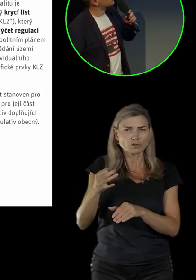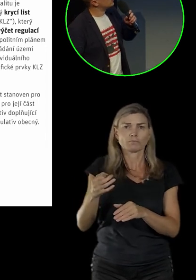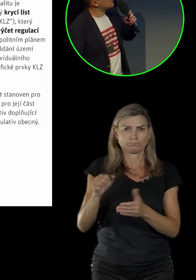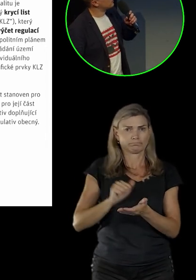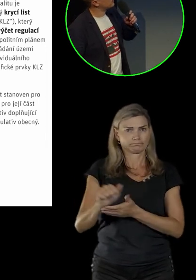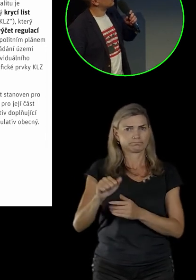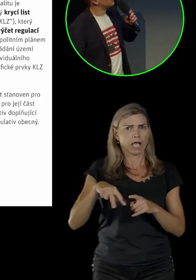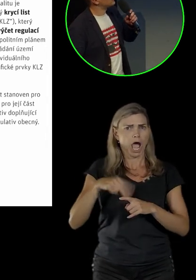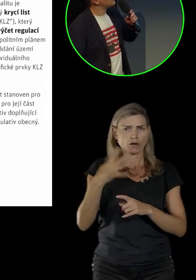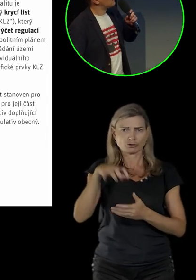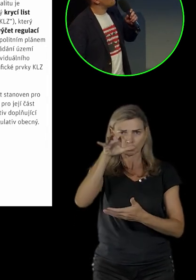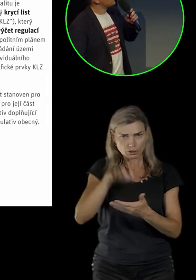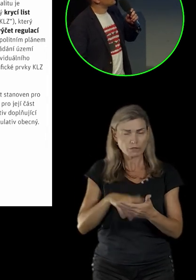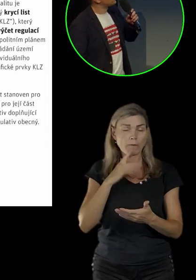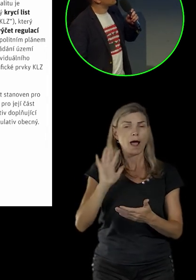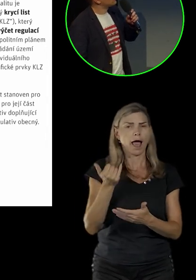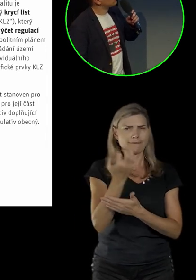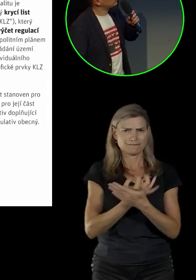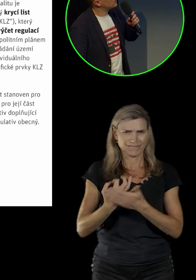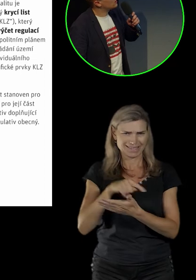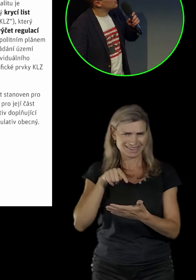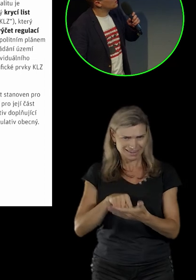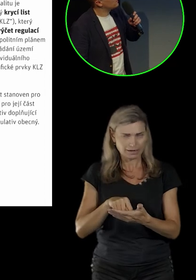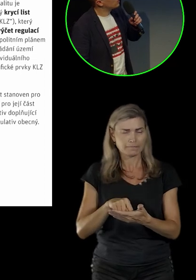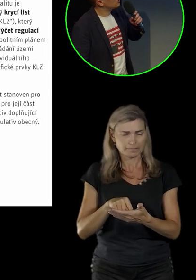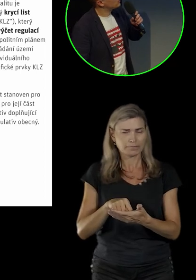Obsahují i hlavní výkres. Tak ty, kromě toho, že